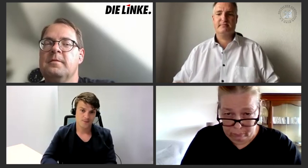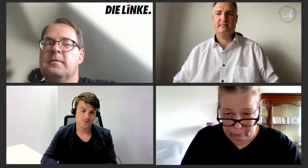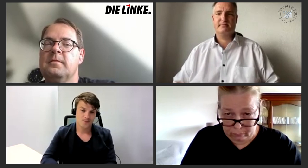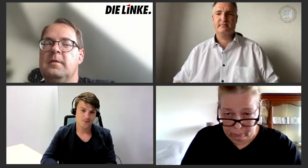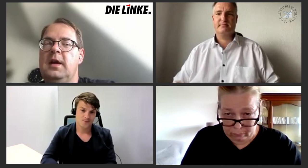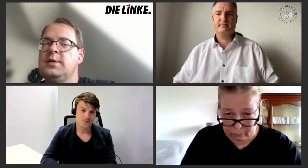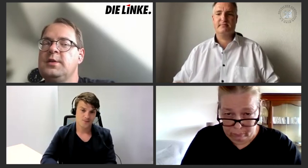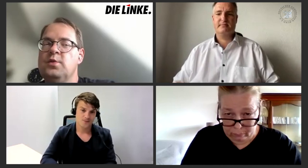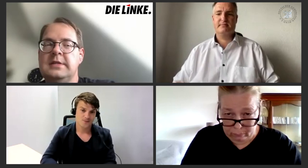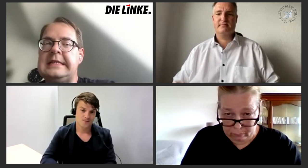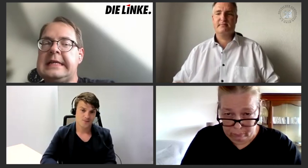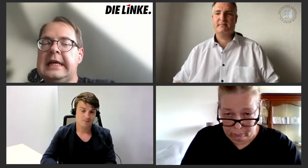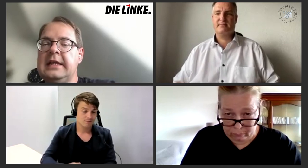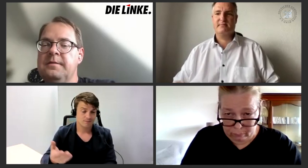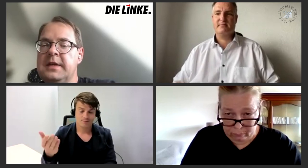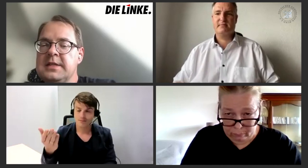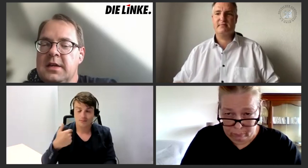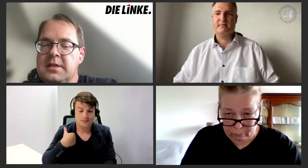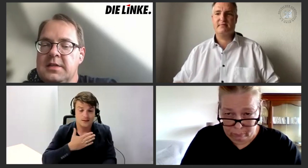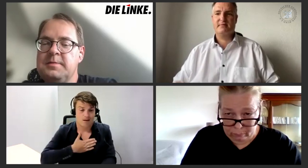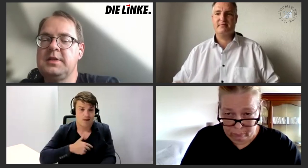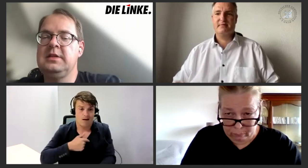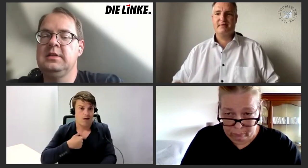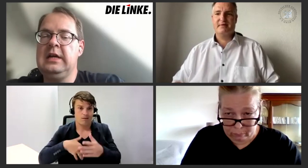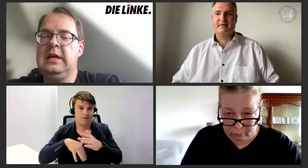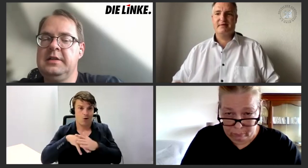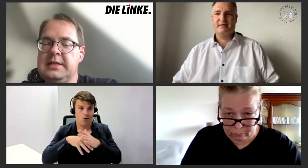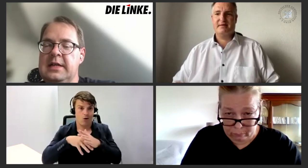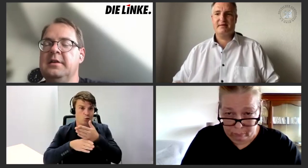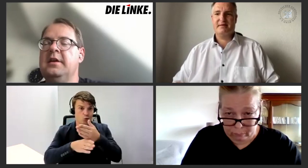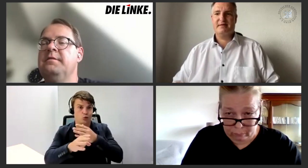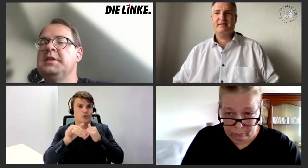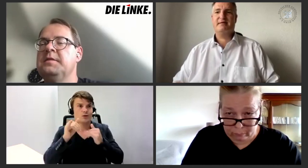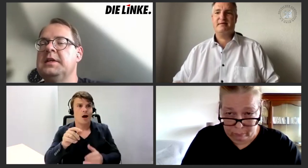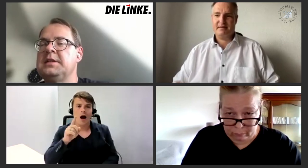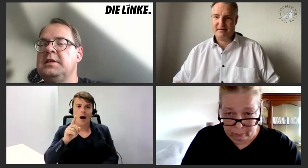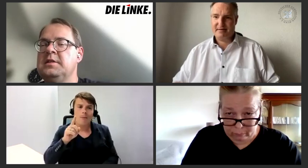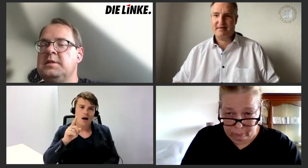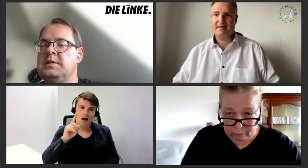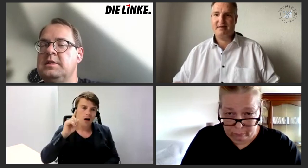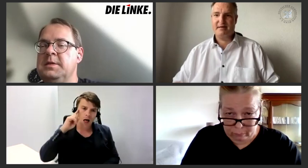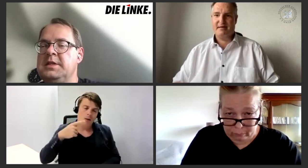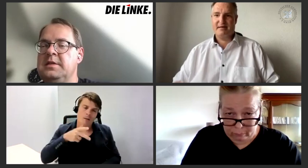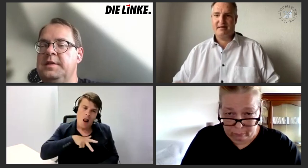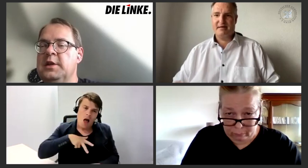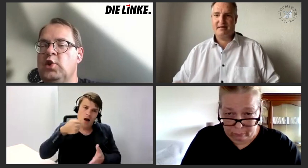sehr, sehr positiv. - Sehr, sehr gern. Wie gesagt, es wird allerdings leider ein weiter Weg sein,